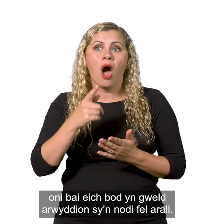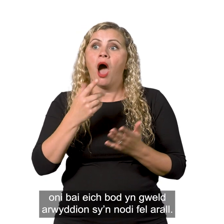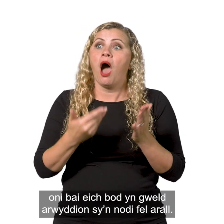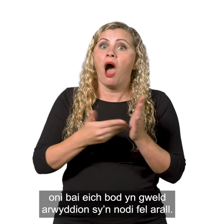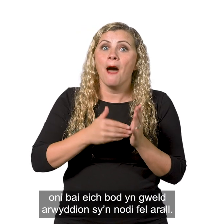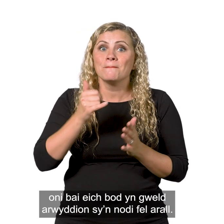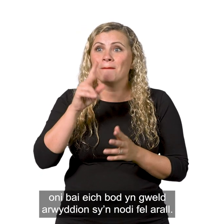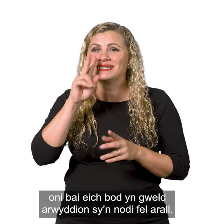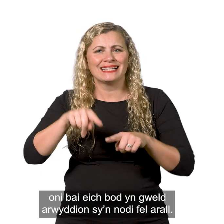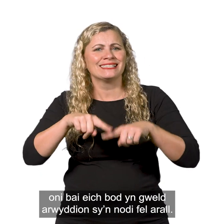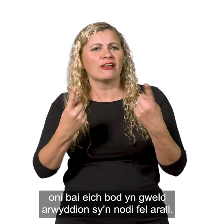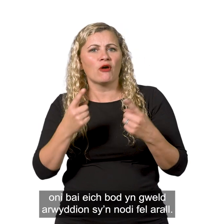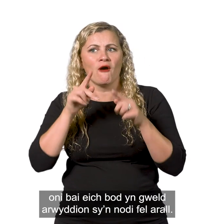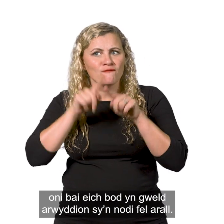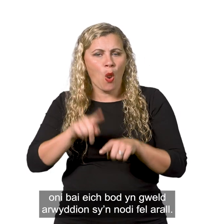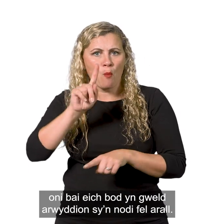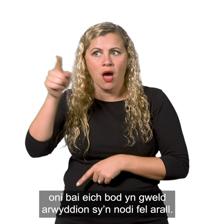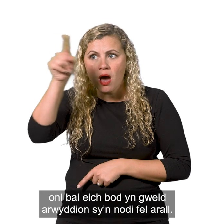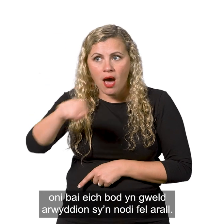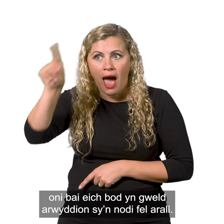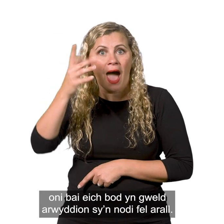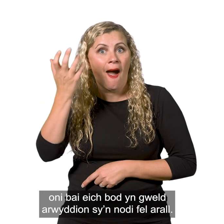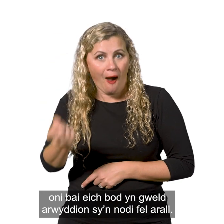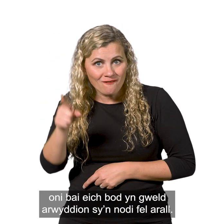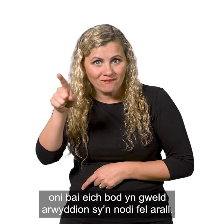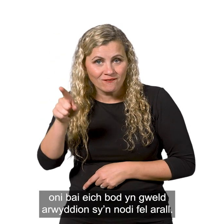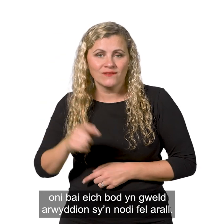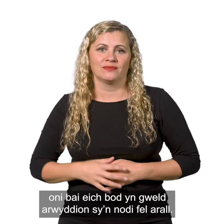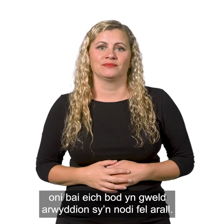oni bai eich bod yn gweld arwyddion sy’n nodi fel arall.